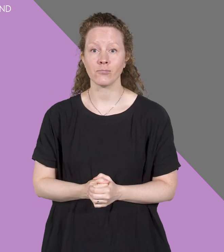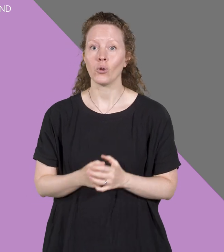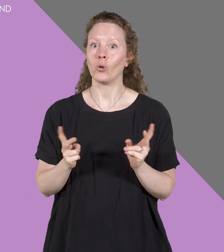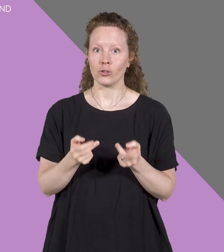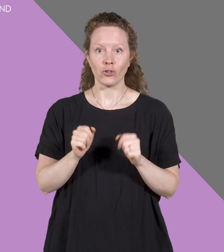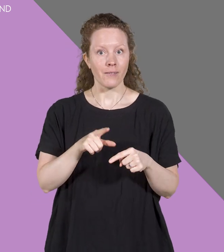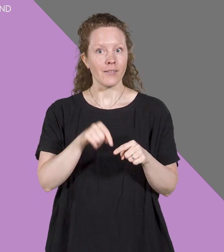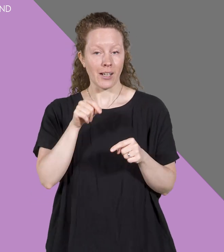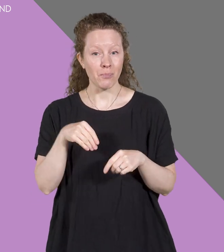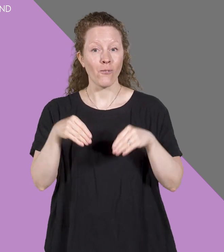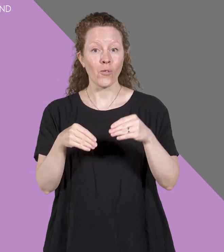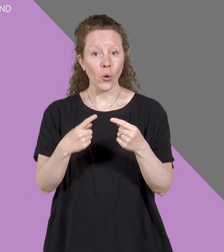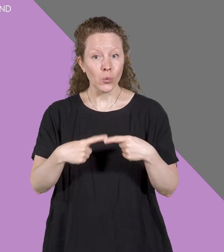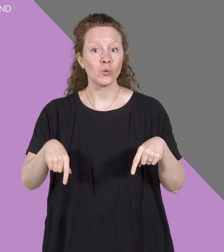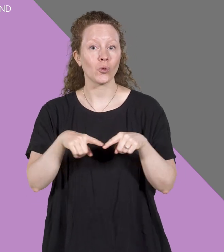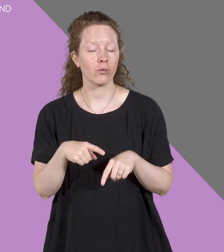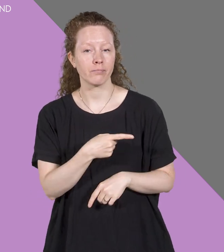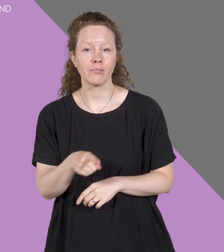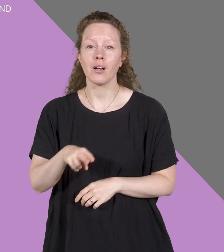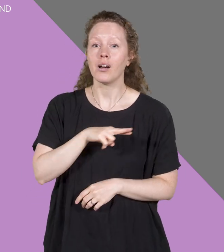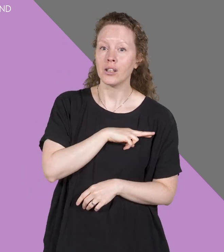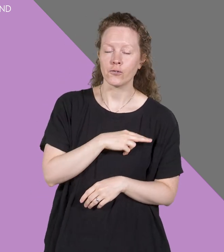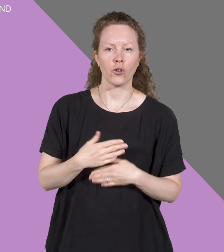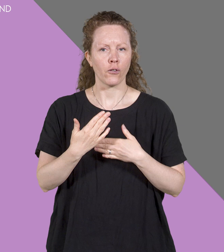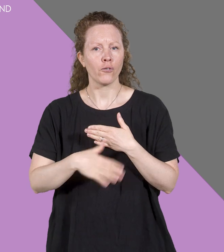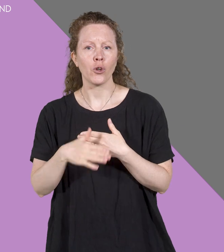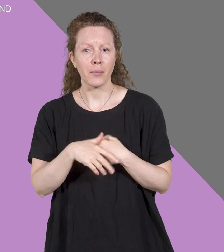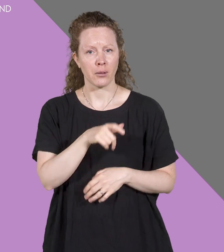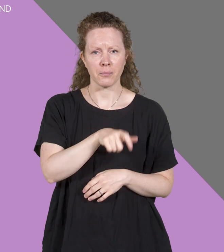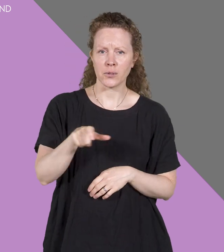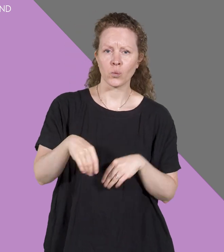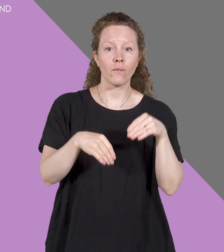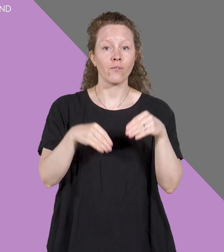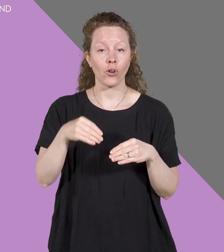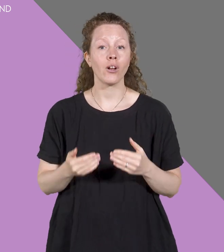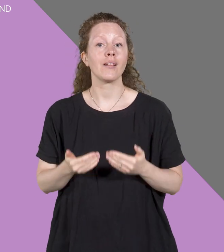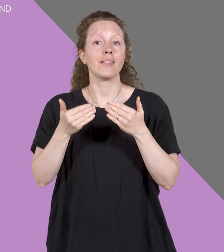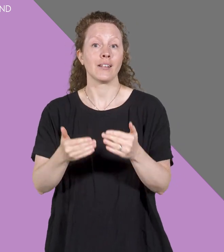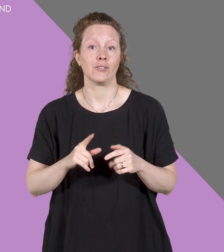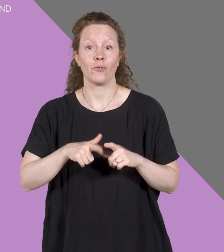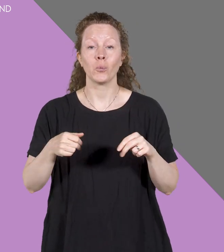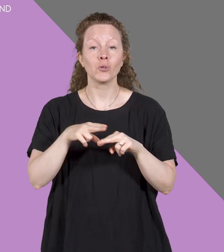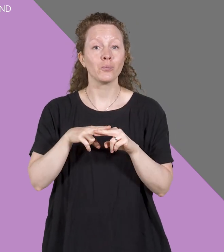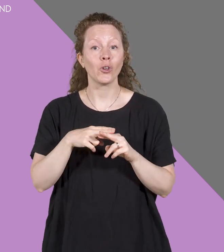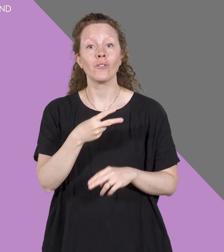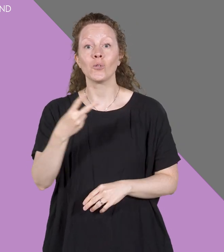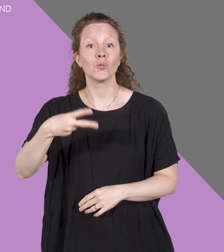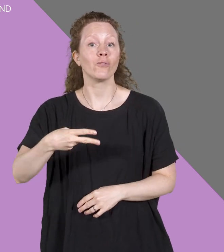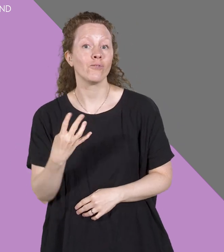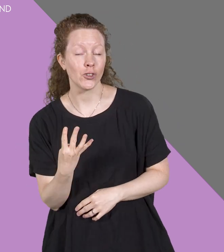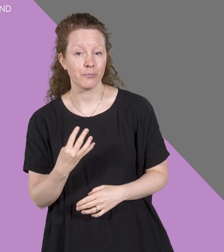Man tillsätter också ett valutskott för att bereda personvalen vid förbundsmötet 2024.